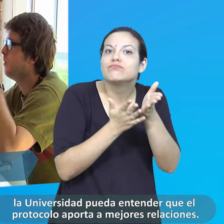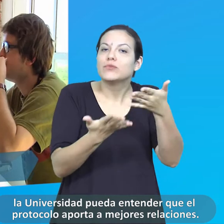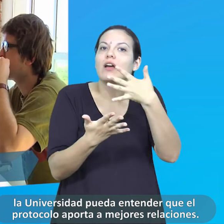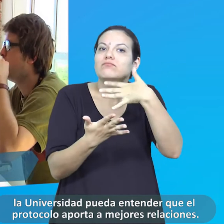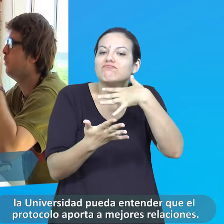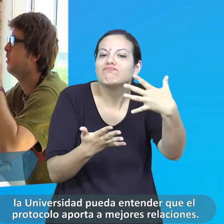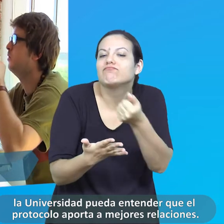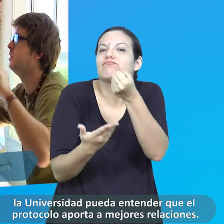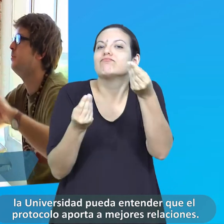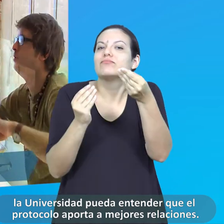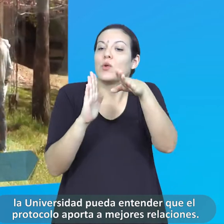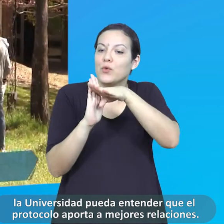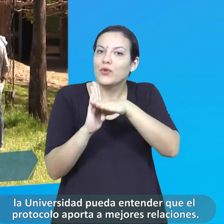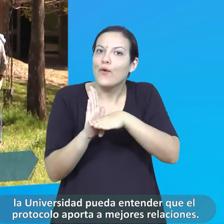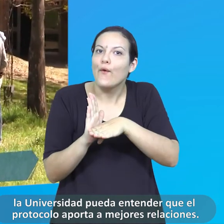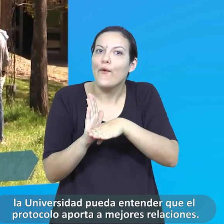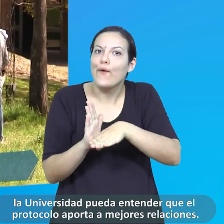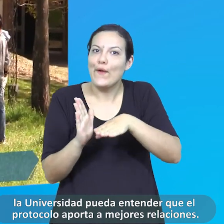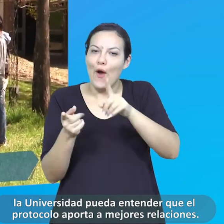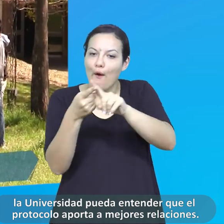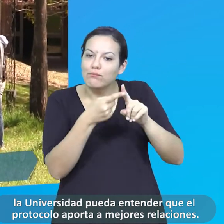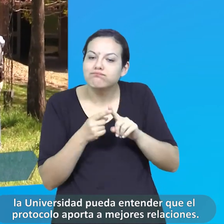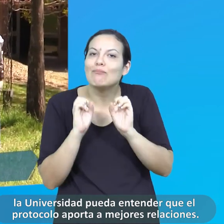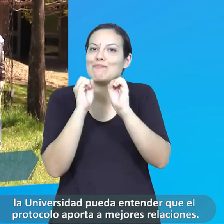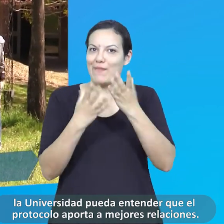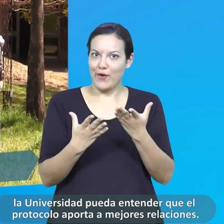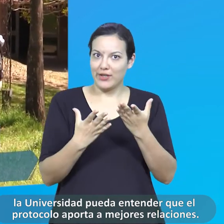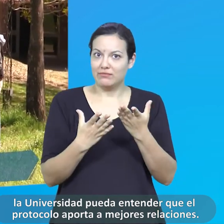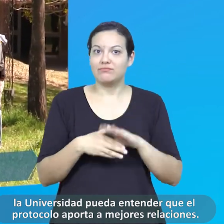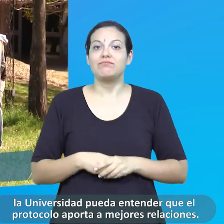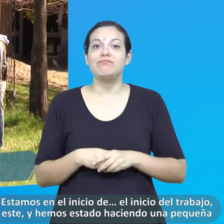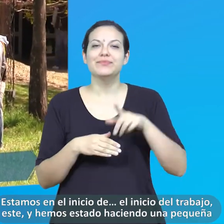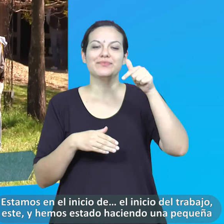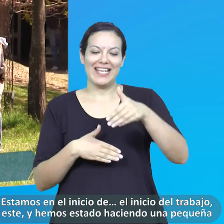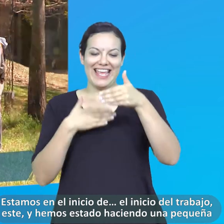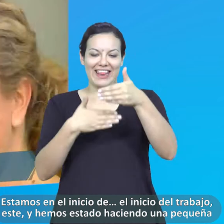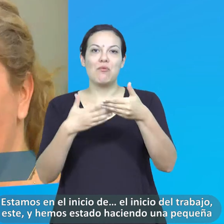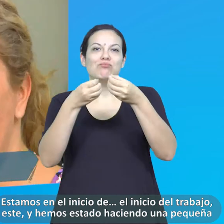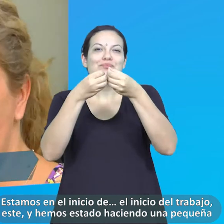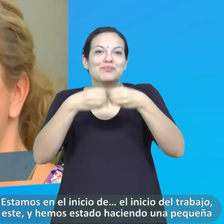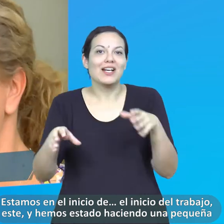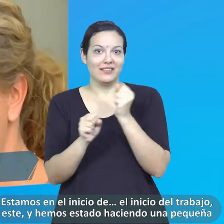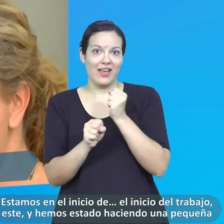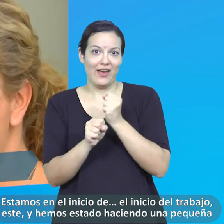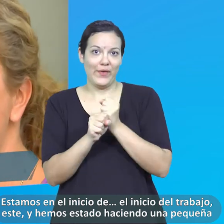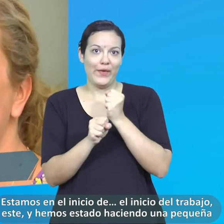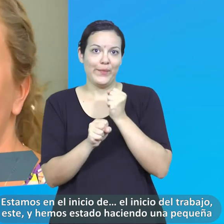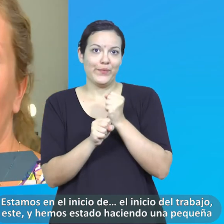tender que el protocolo aporta a mejores relaciones. Estamos en el inicio del trabajo, y hemos